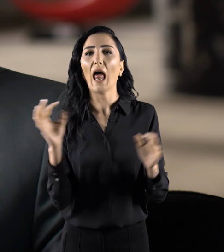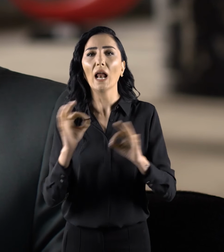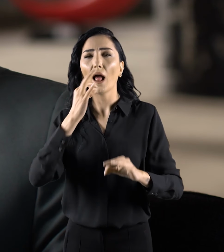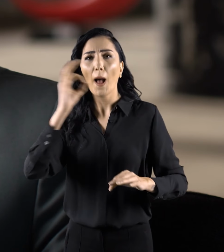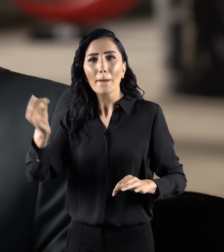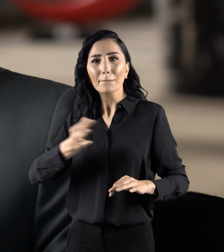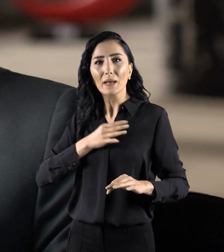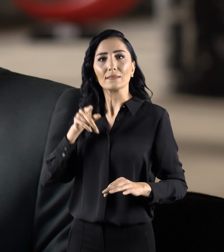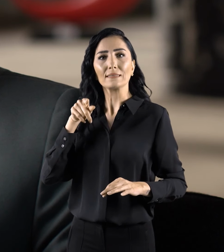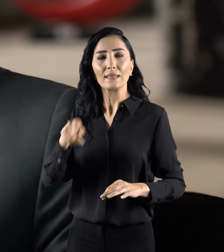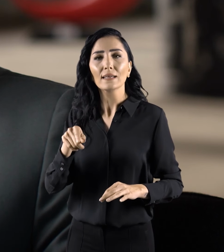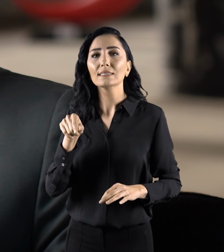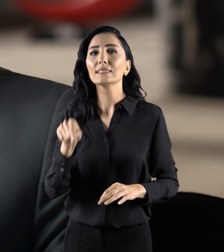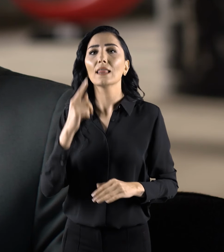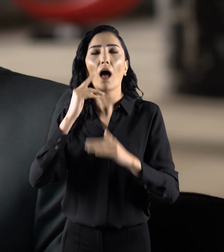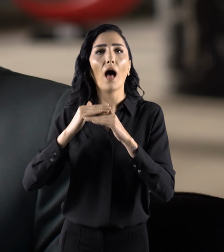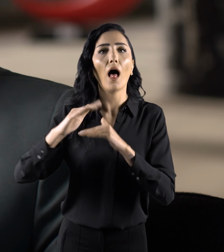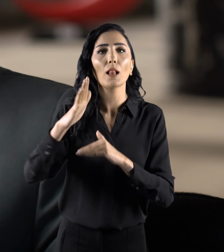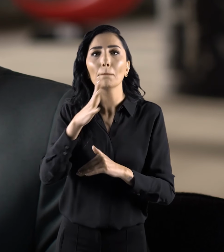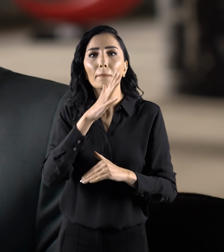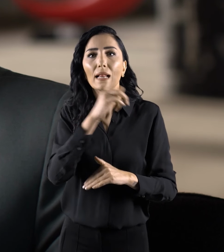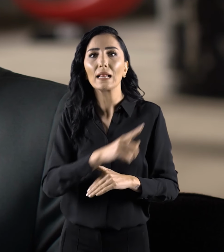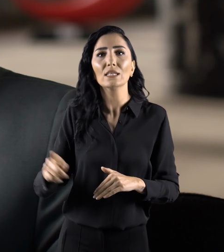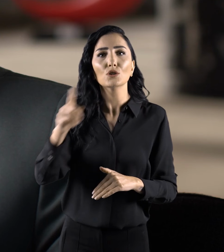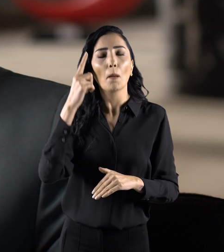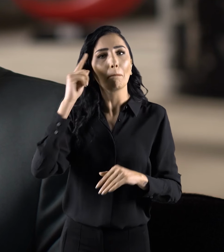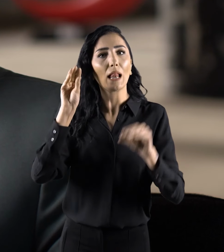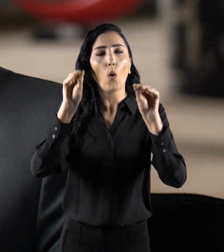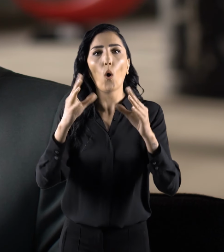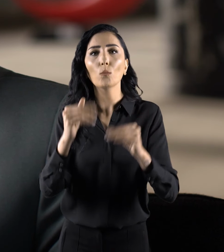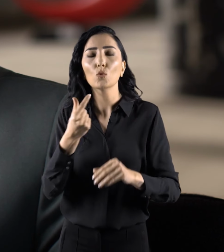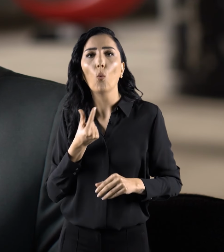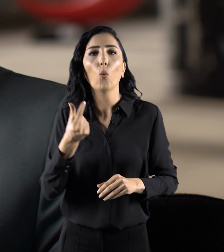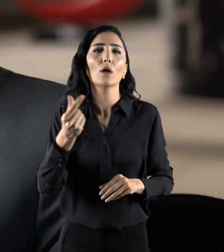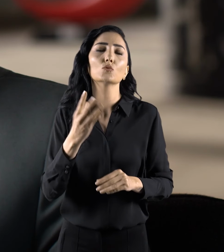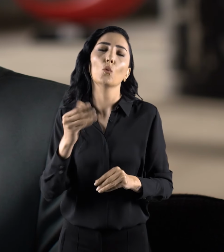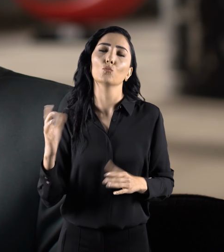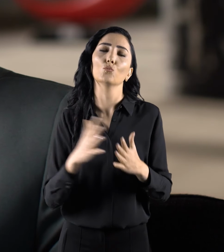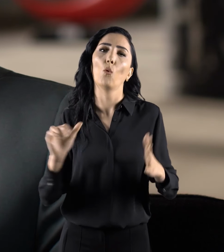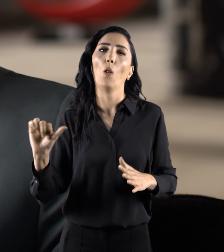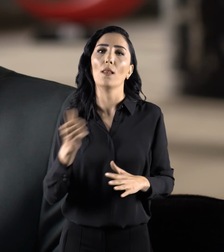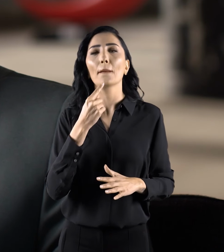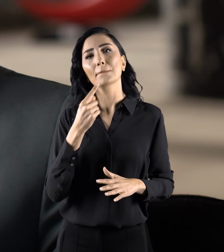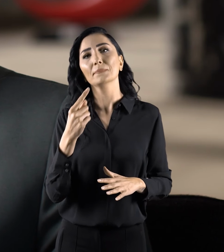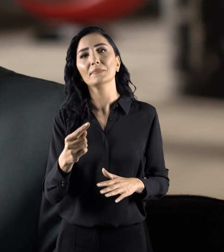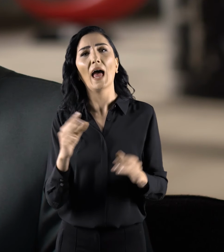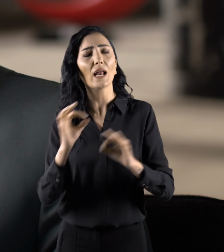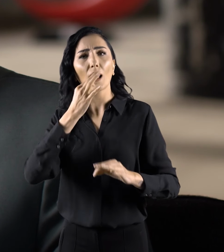Bu yüzden erken uyarı sistemleri sayesinde halkın bilinçlendirilmesi ve uyarılması çok büyük önem arz etmektedir.